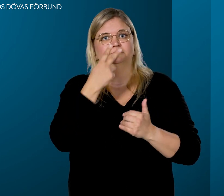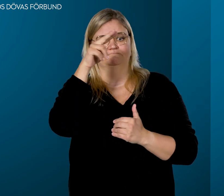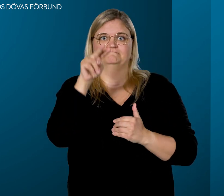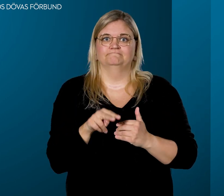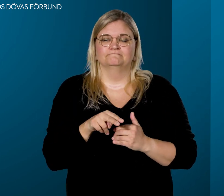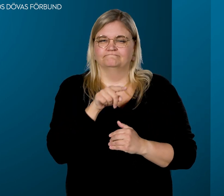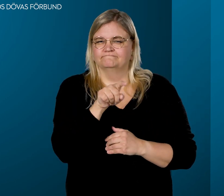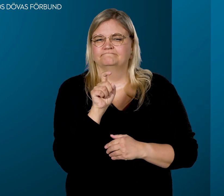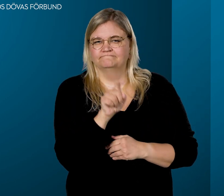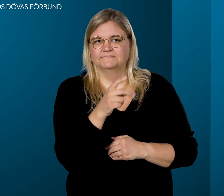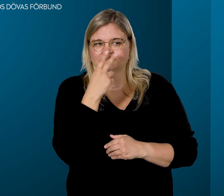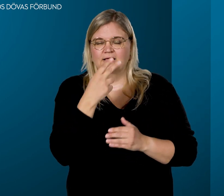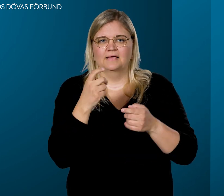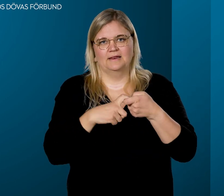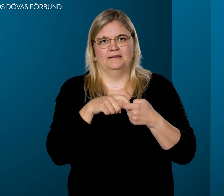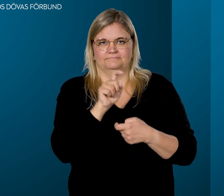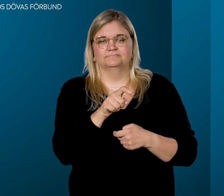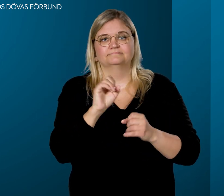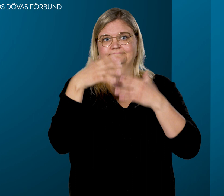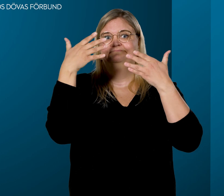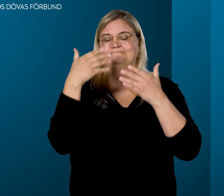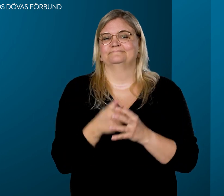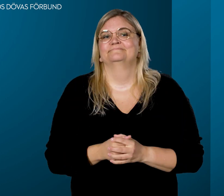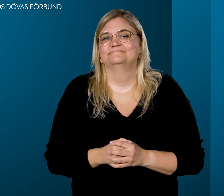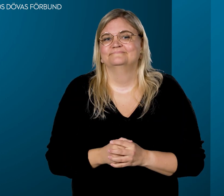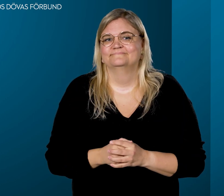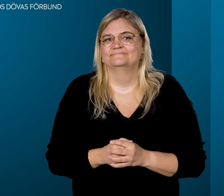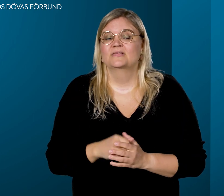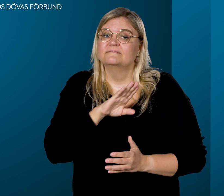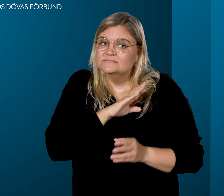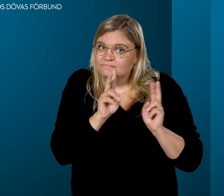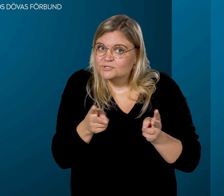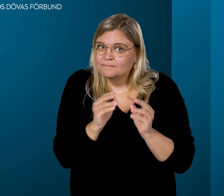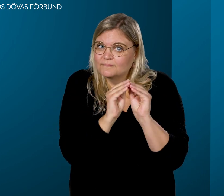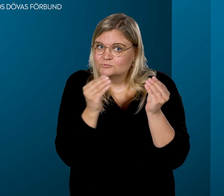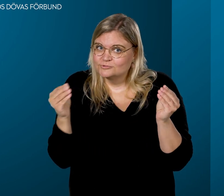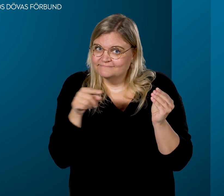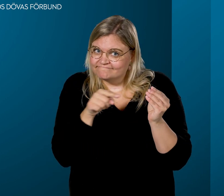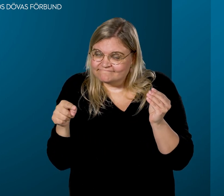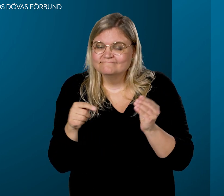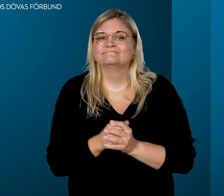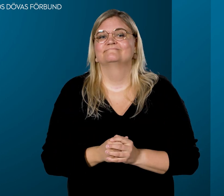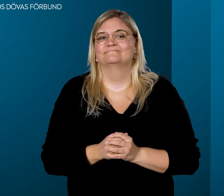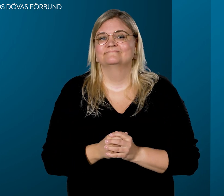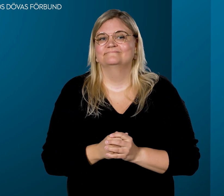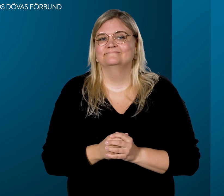som du kan skriva ut från länken nedan. Evenemangen kommer också att finnas i den kommande kursbroschyren.